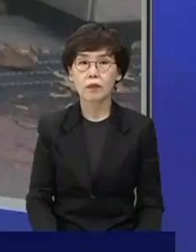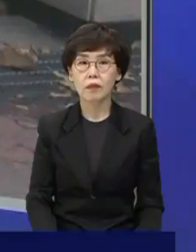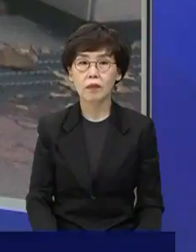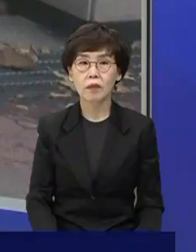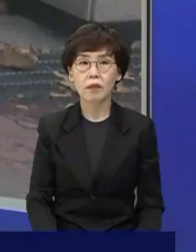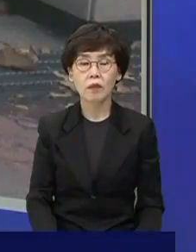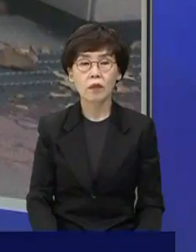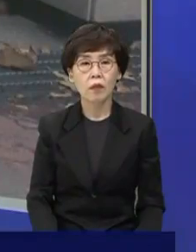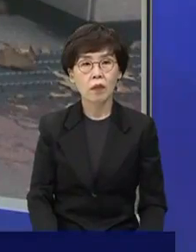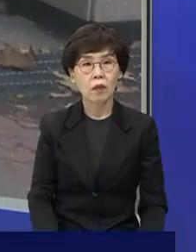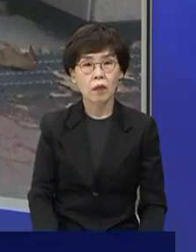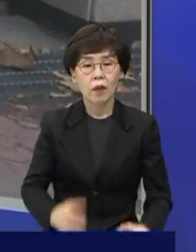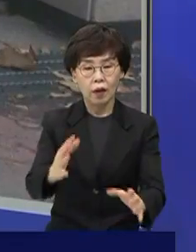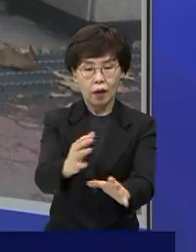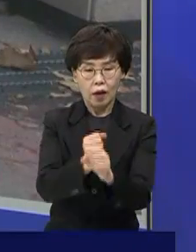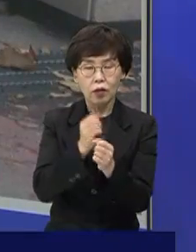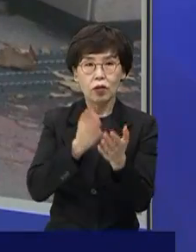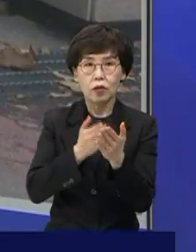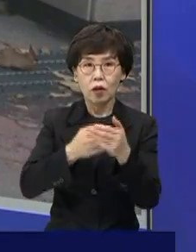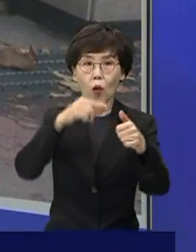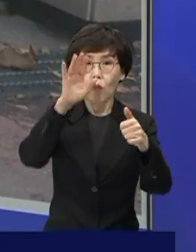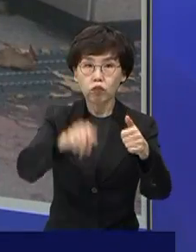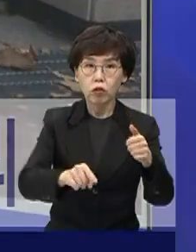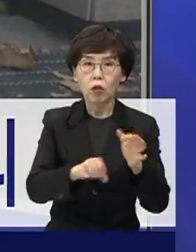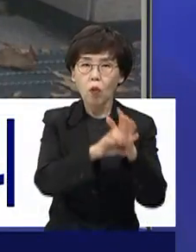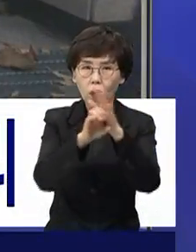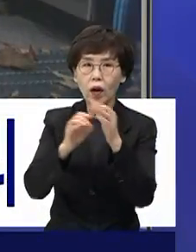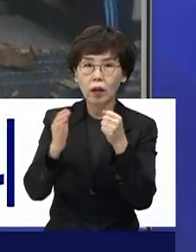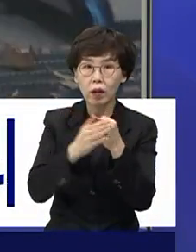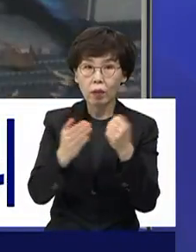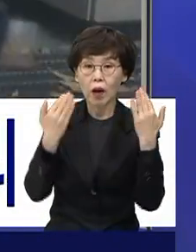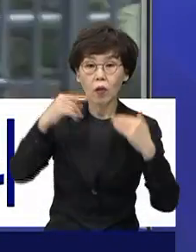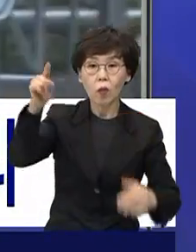(캐스터) 간추린 소식입니다. 교육부는 코로나19 때문에 등교하지 못한